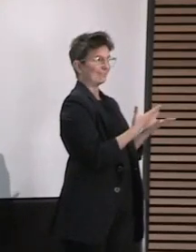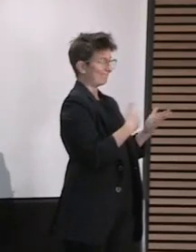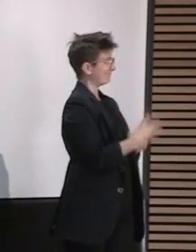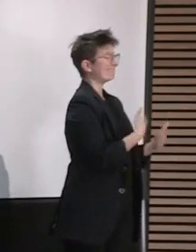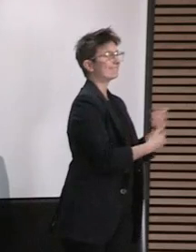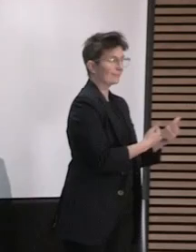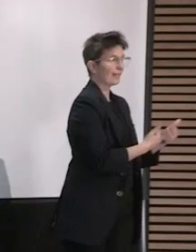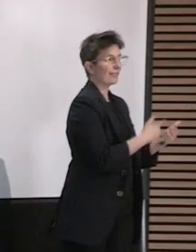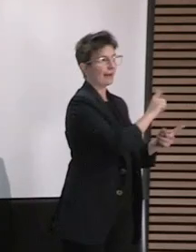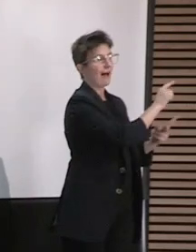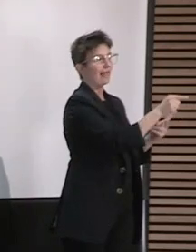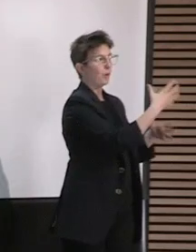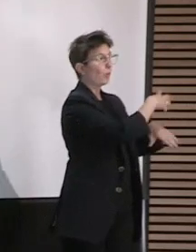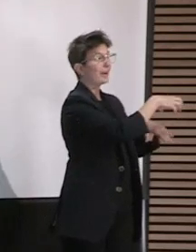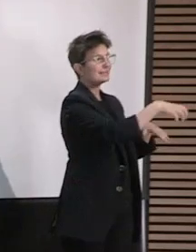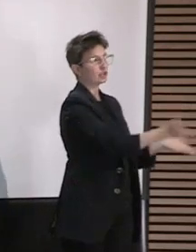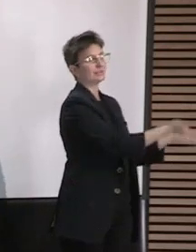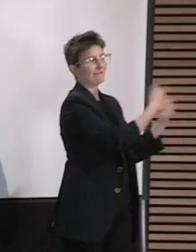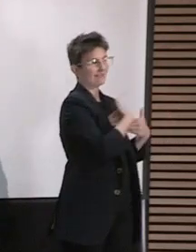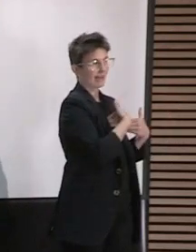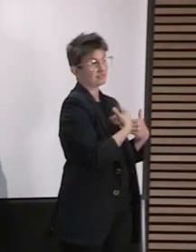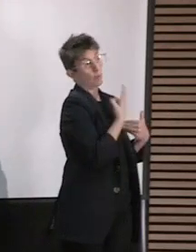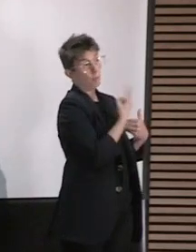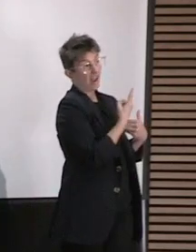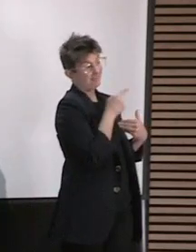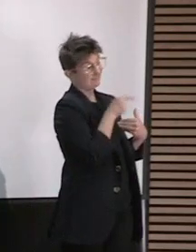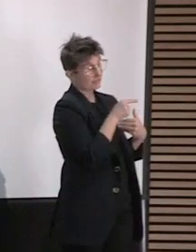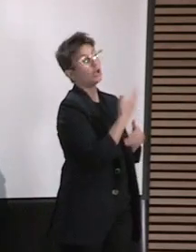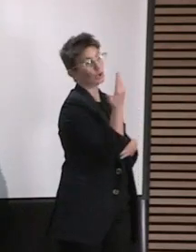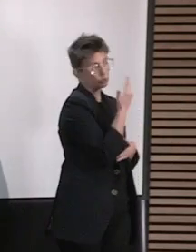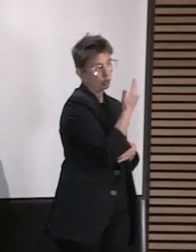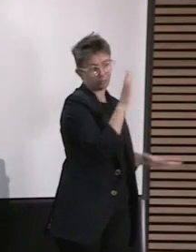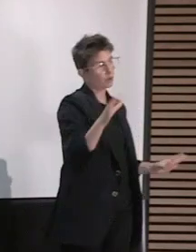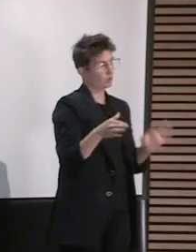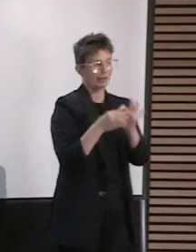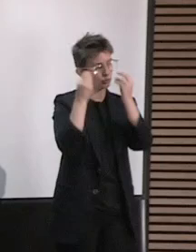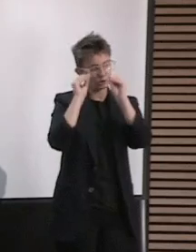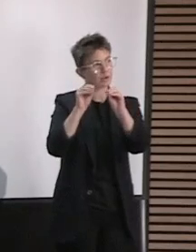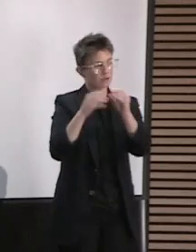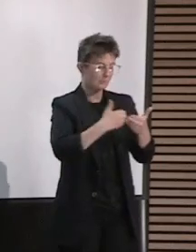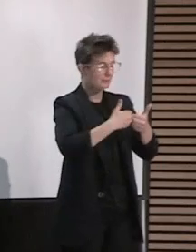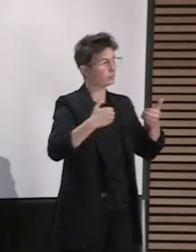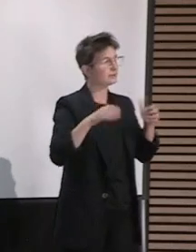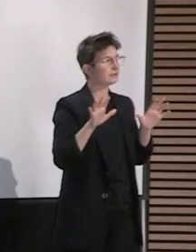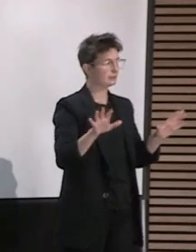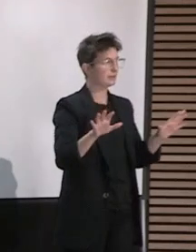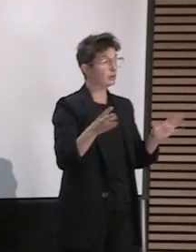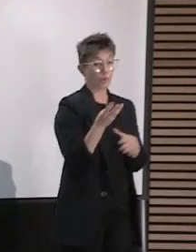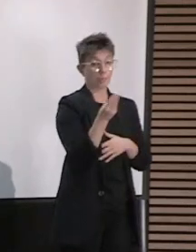ko nga rohe i tukuna mai ki a matou. He tino marama taku mohio mena kei te kura koe na